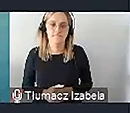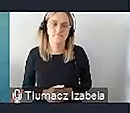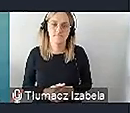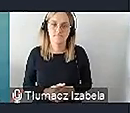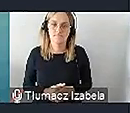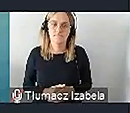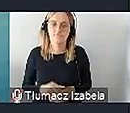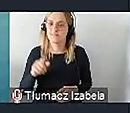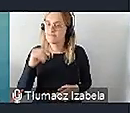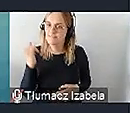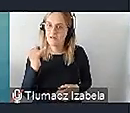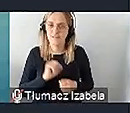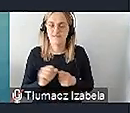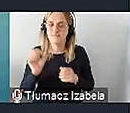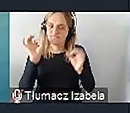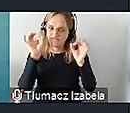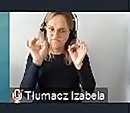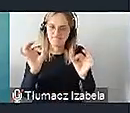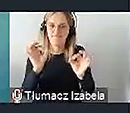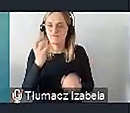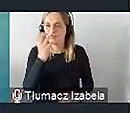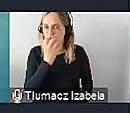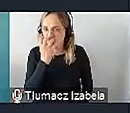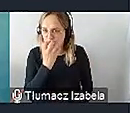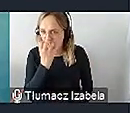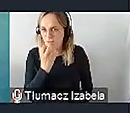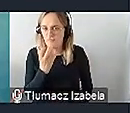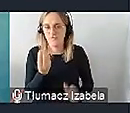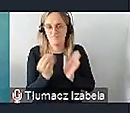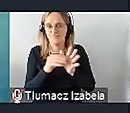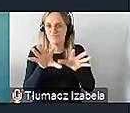One są zawsze spersonalizowane, zawsze mają taki ciepły charakter.